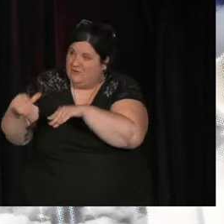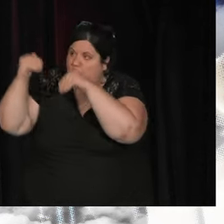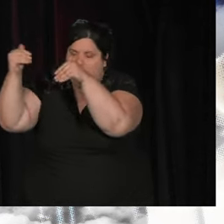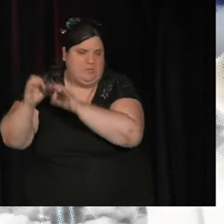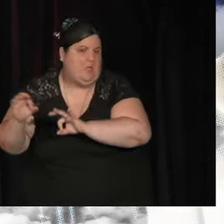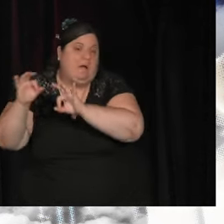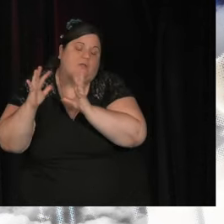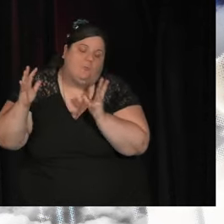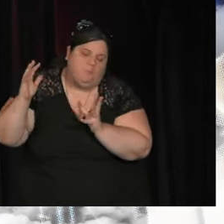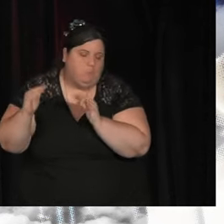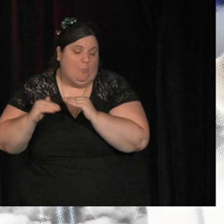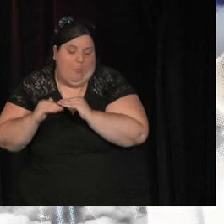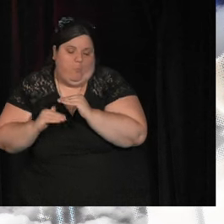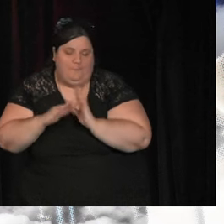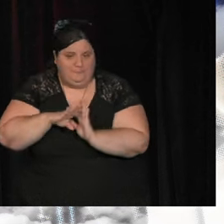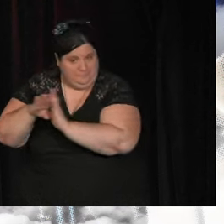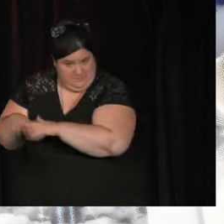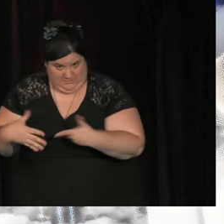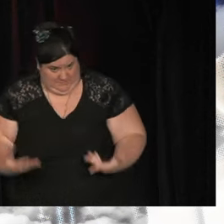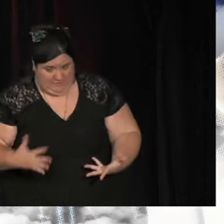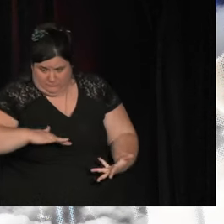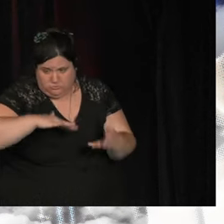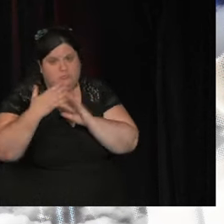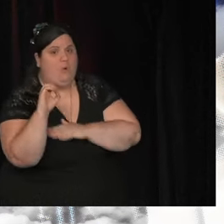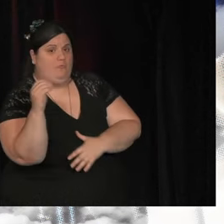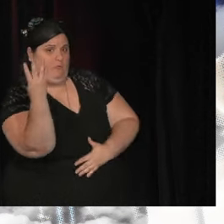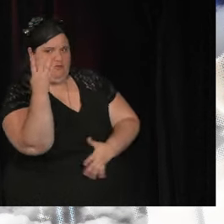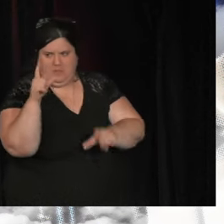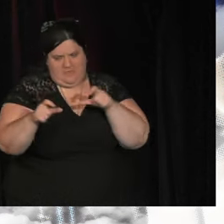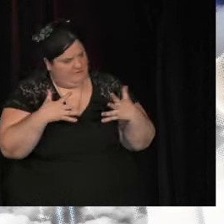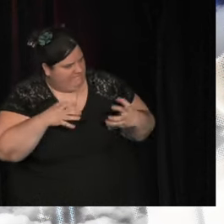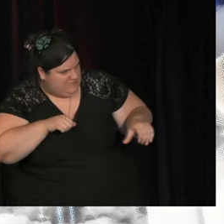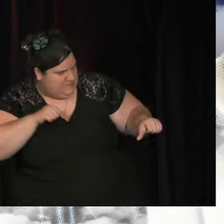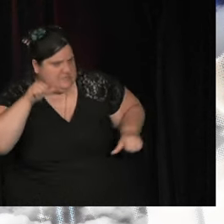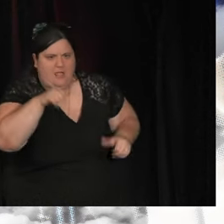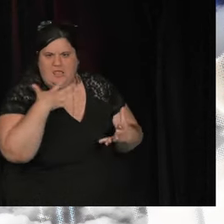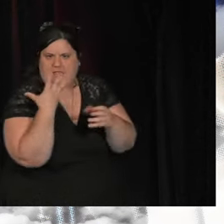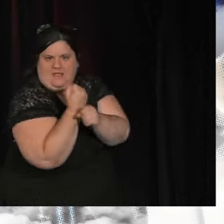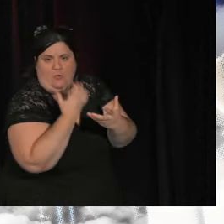Et là, avec Overwatch, on est avec des gens qui ont envie de gagner. On a aussi, nous, envie de gagner, mais on se rend compte que quand